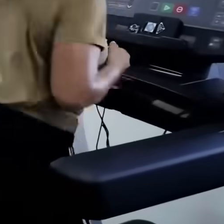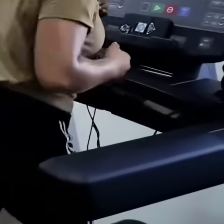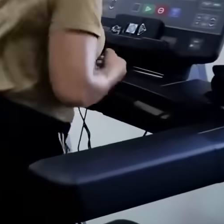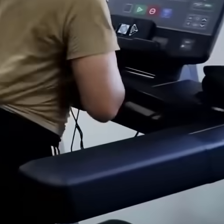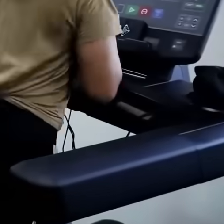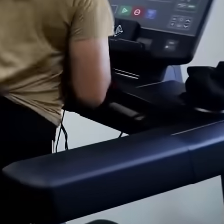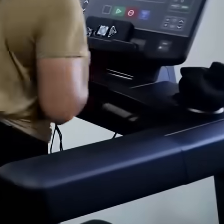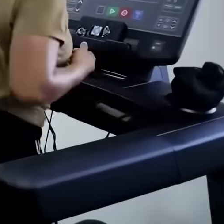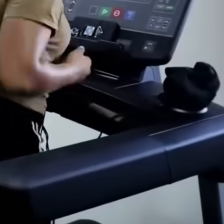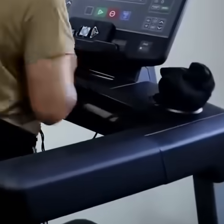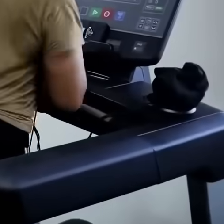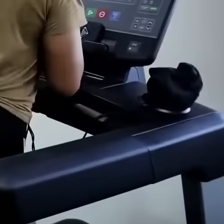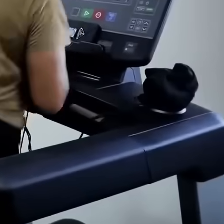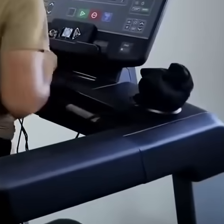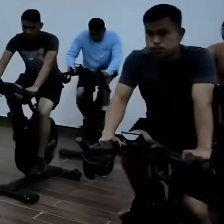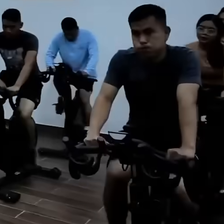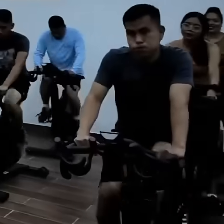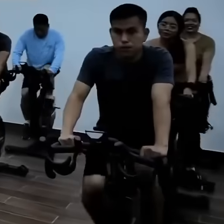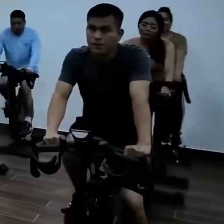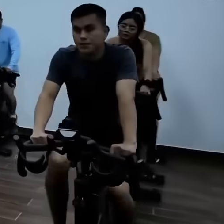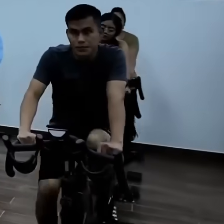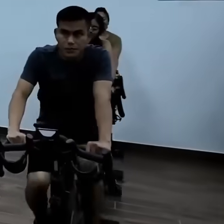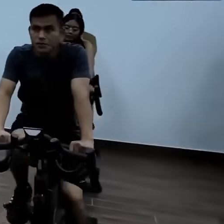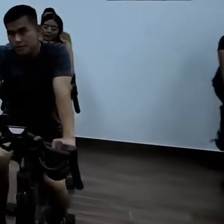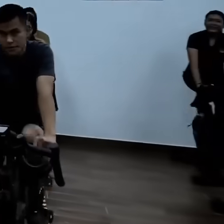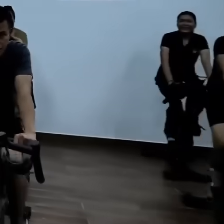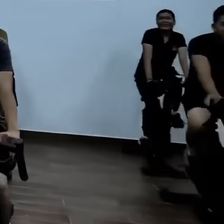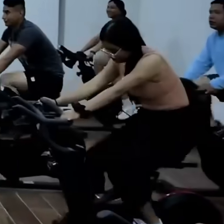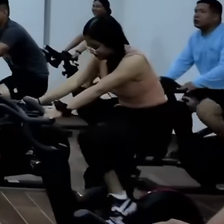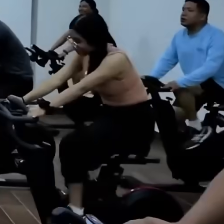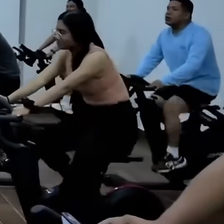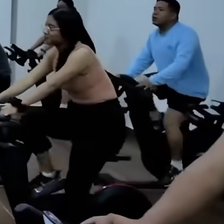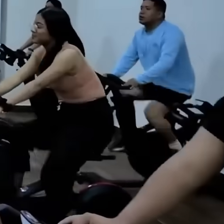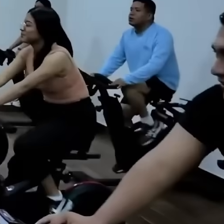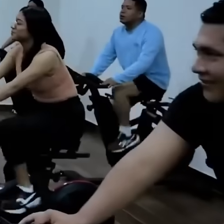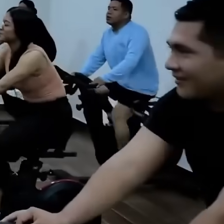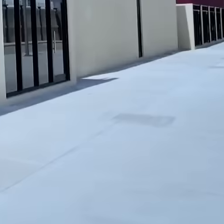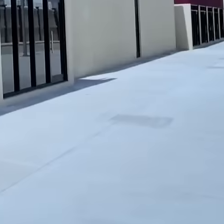infraestructura orientada al mejoramiento de la calidad de vida dentro del entorno institucional.